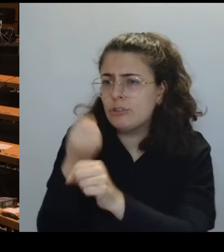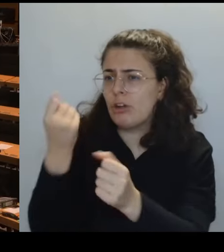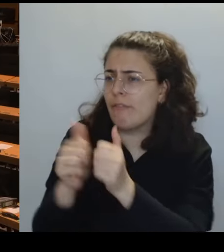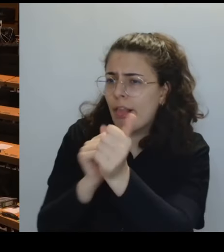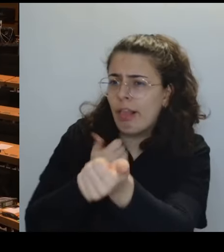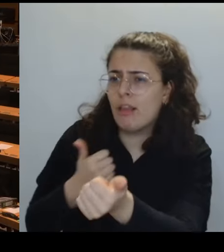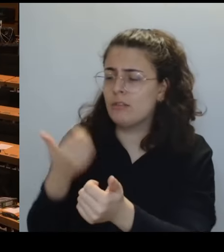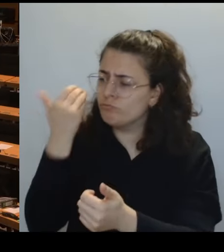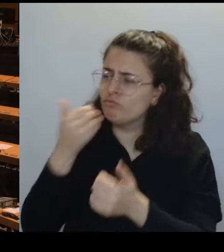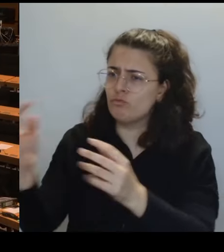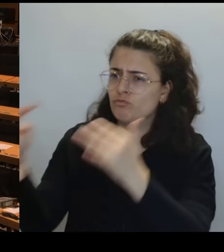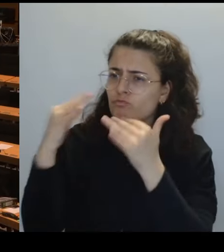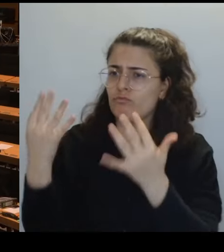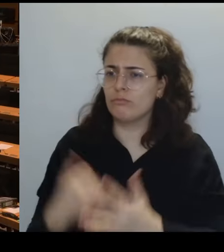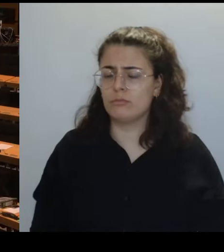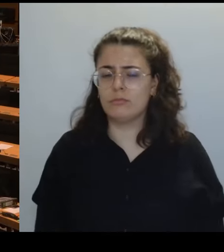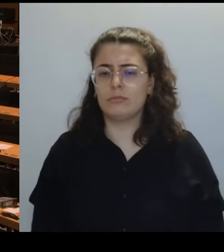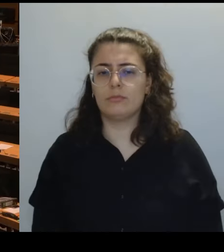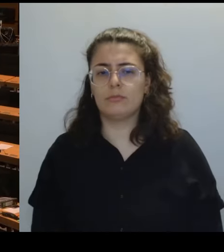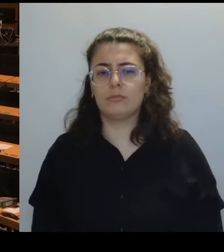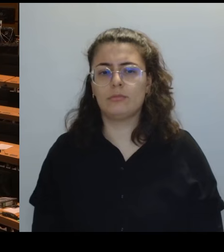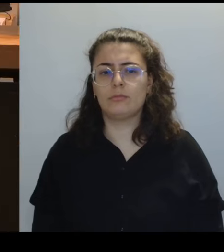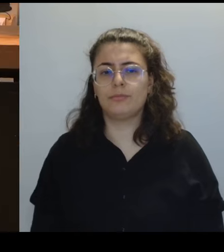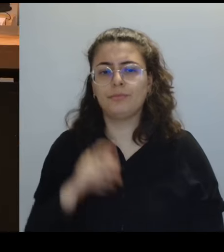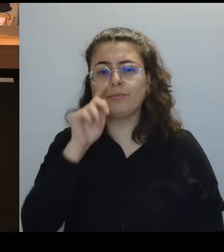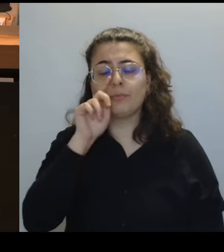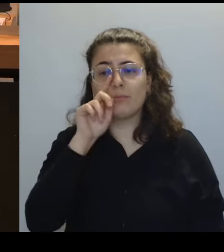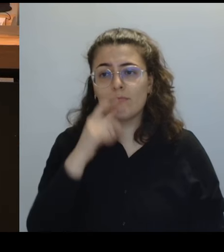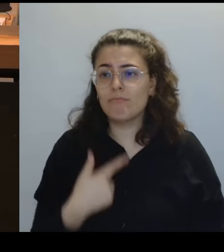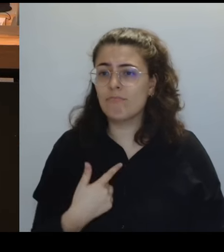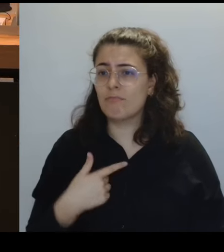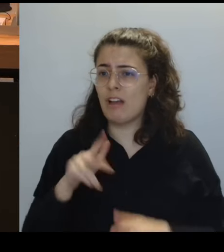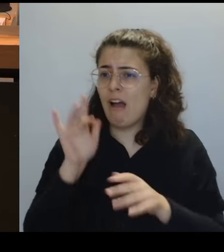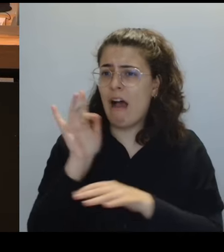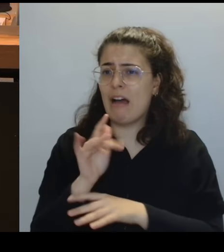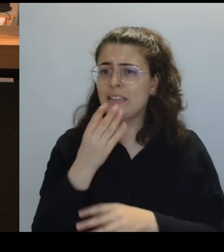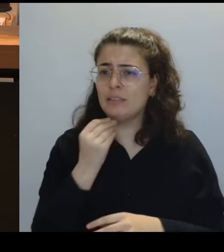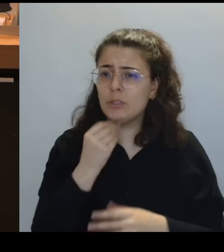Wir wollen keinen Antisemitismus. Wir wollen das jüdische Leben in Berlin schützen.